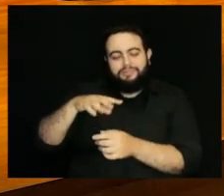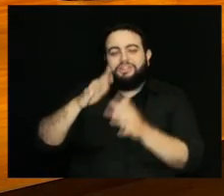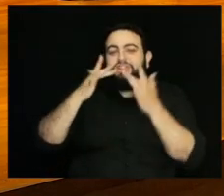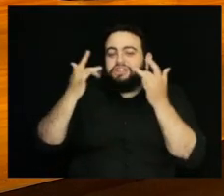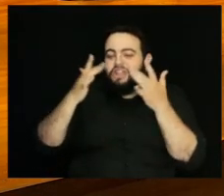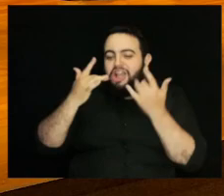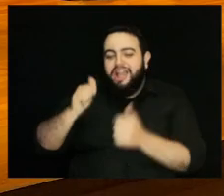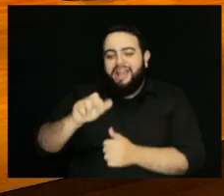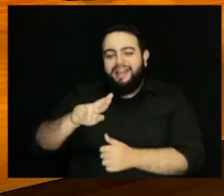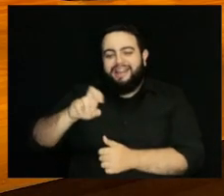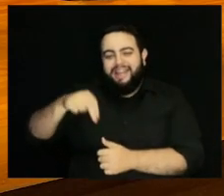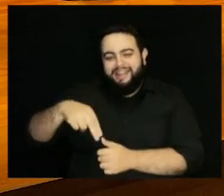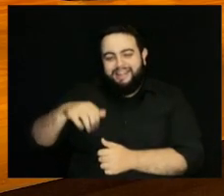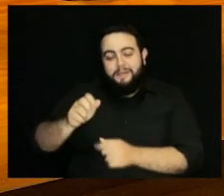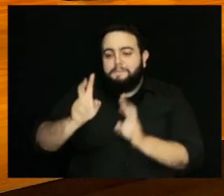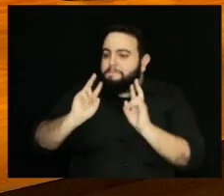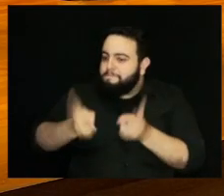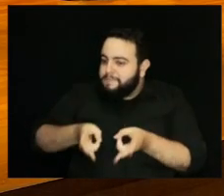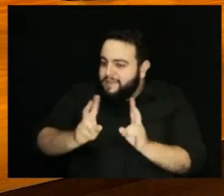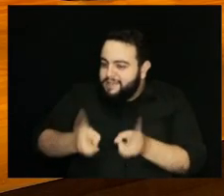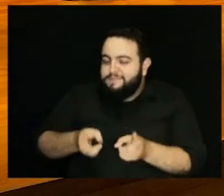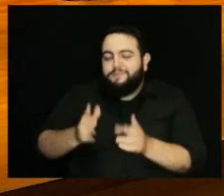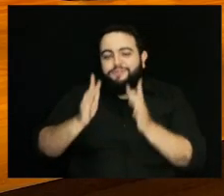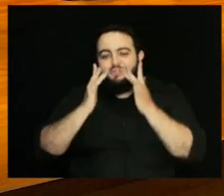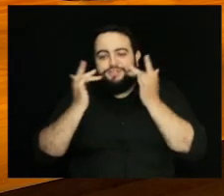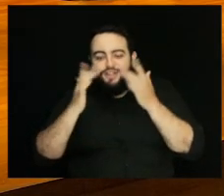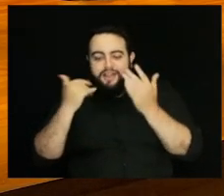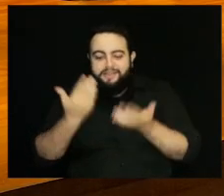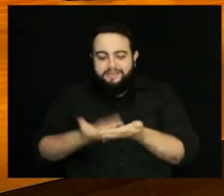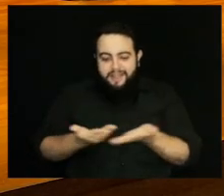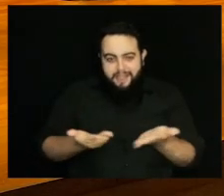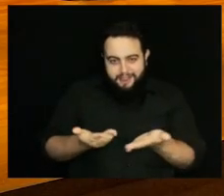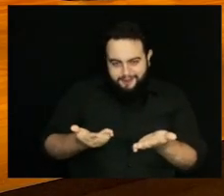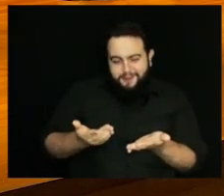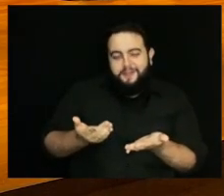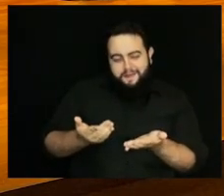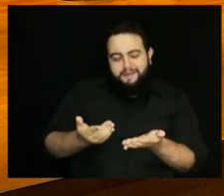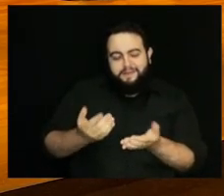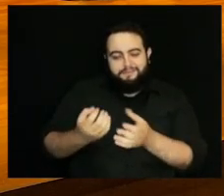criado clandestinamente durante a ditadura militar no porão daquele prédio e depois virou um teatro